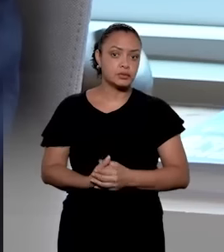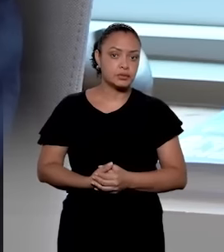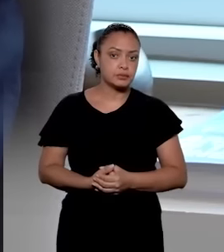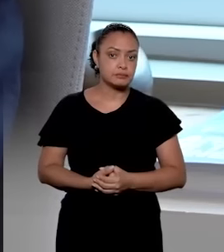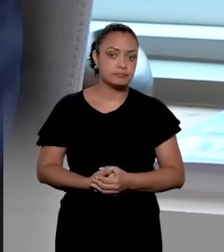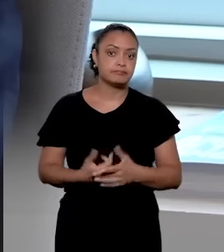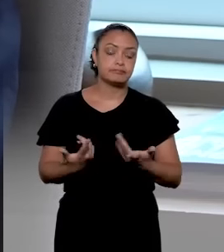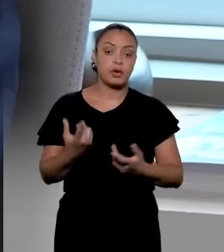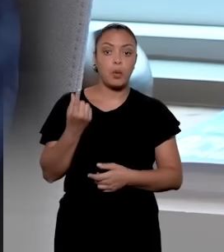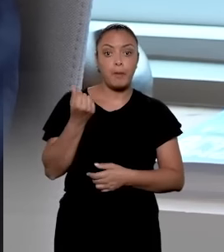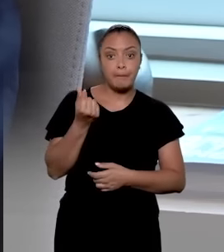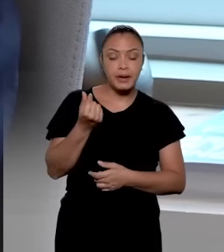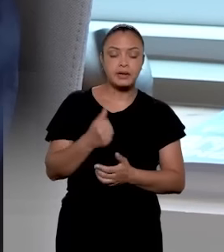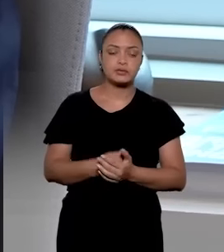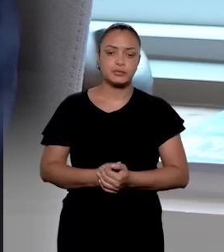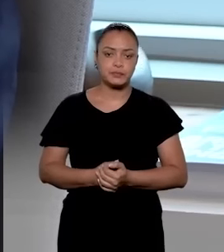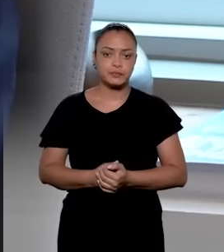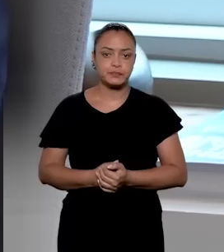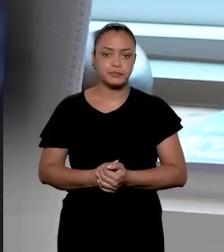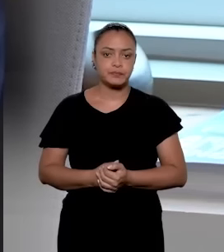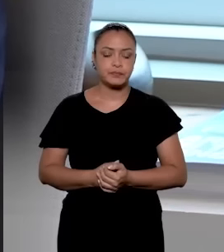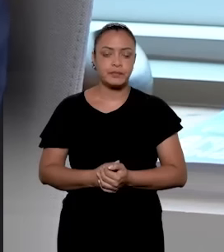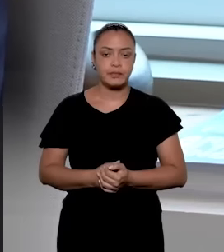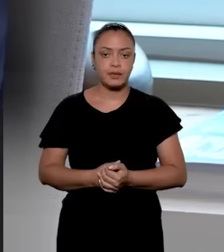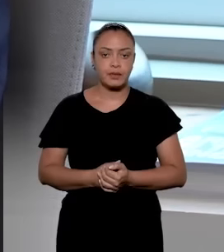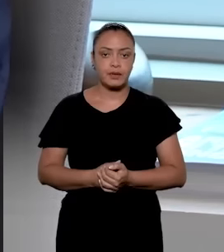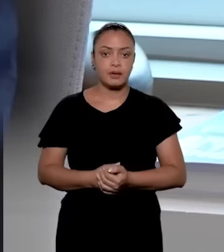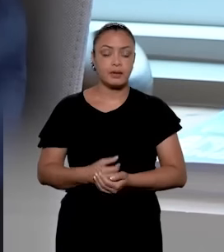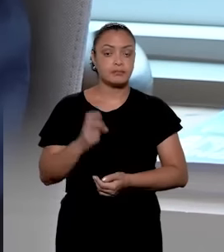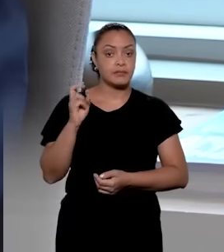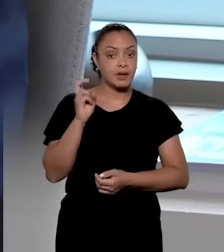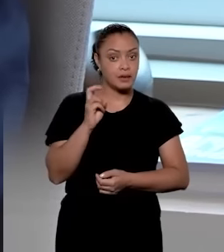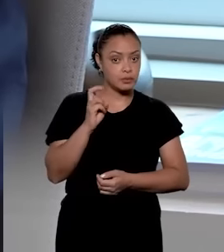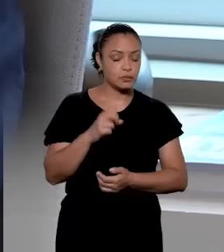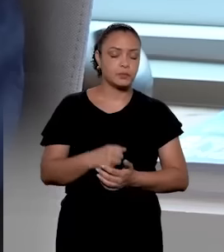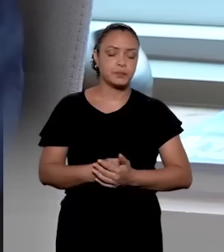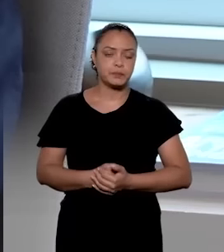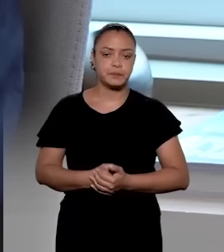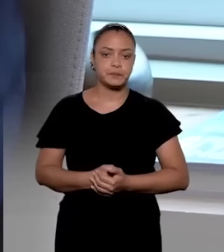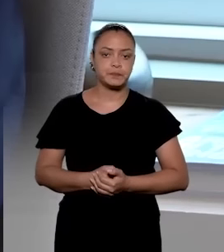E aí, o quarto ponto é o preço de garantia, então uma política de renda para o campo é essencial.